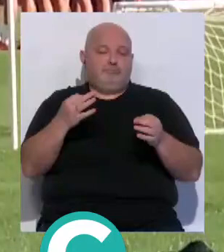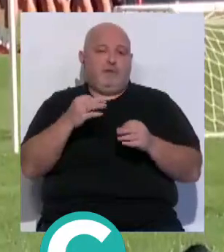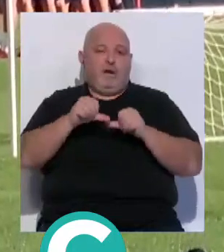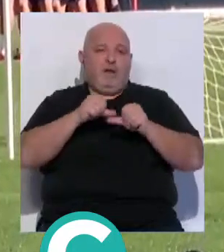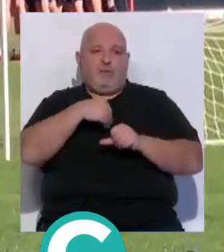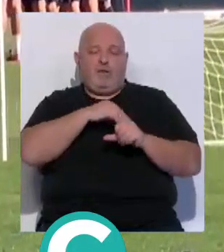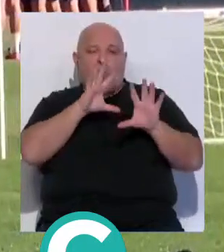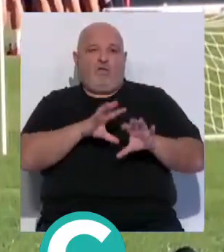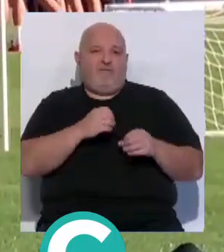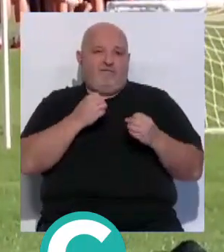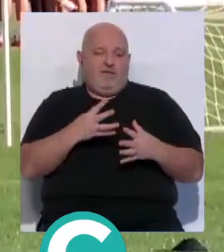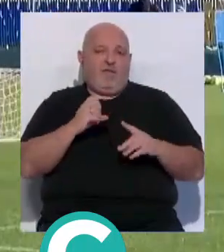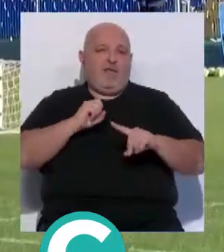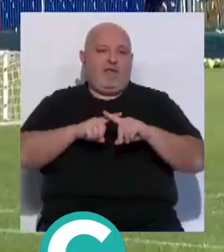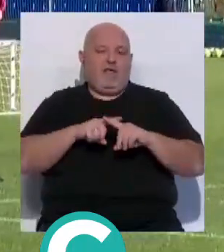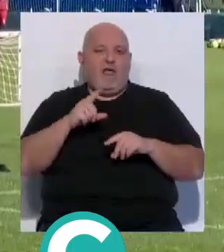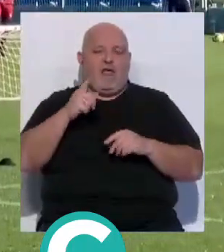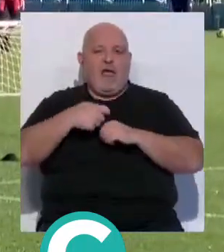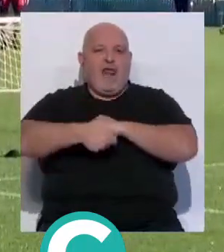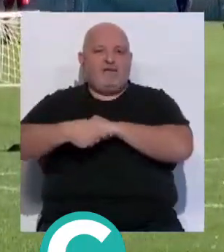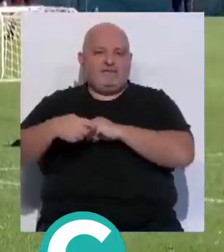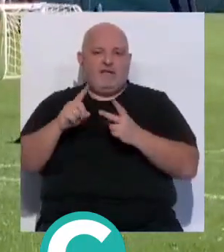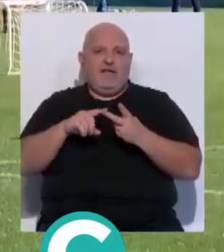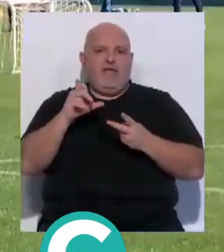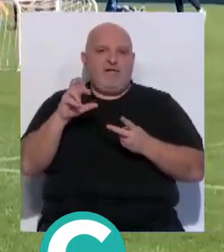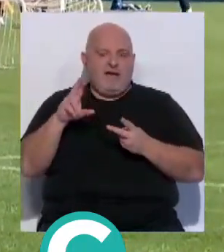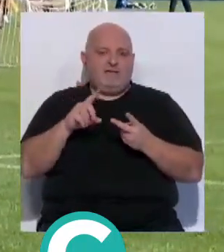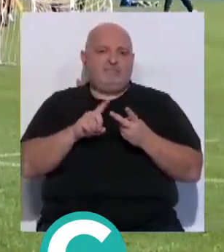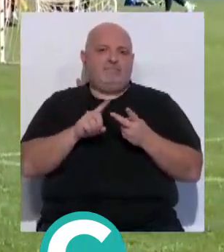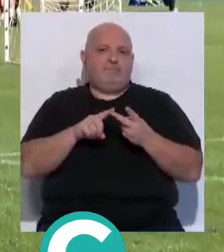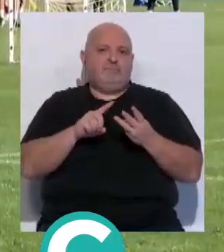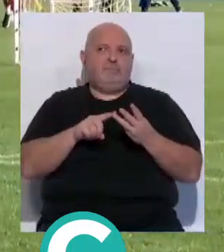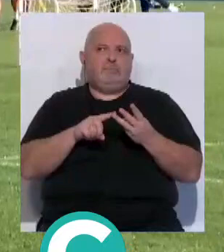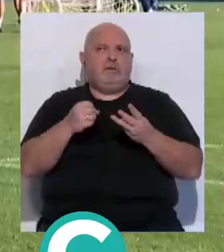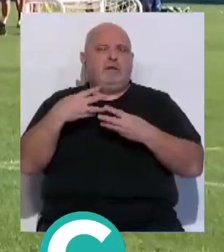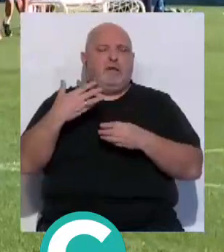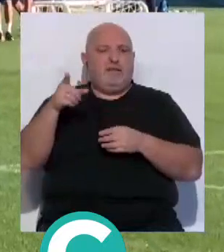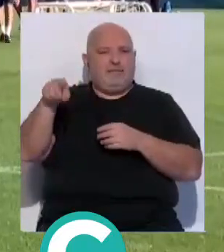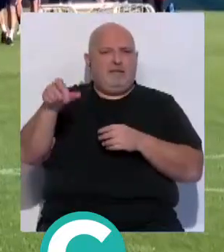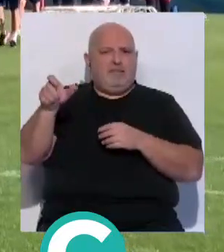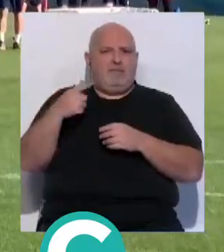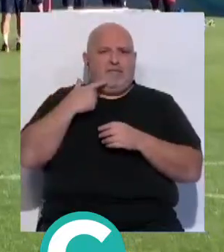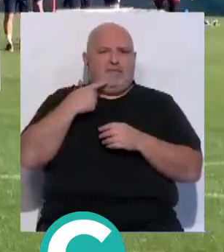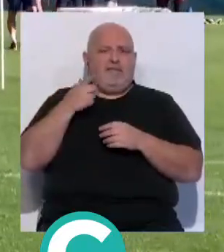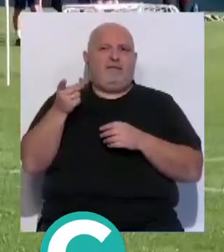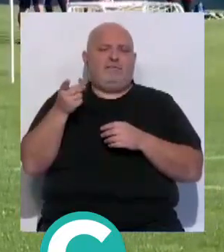española jugó en el alavés jugó en el Eibar nos comentaba en la rueda de prensa de hace